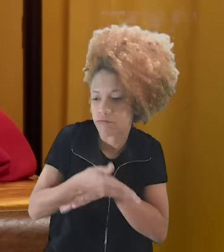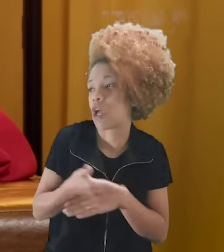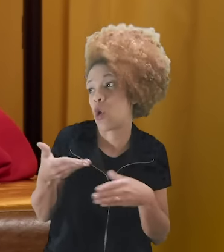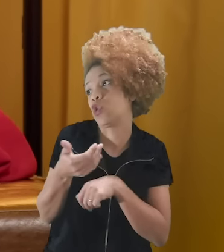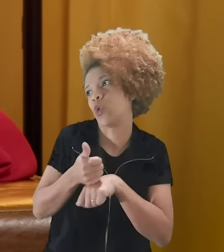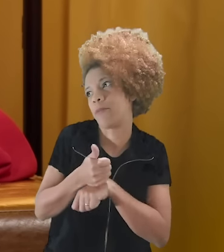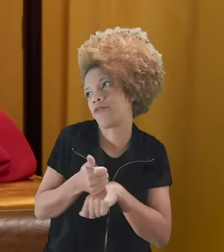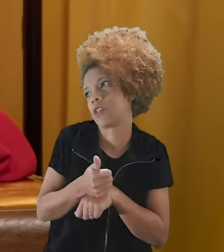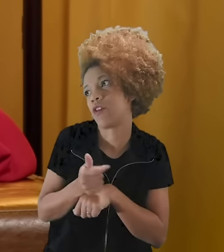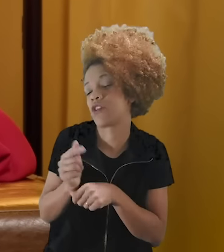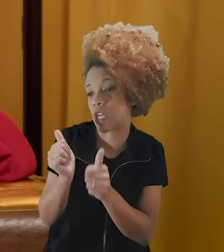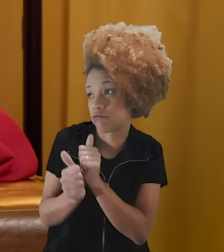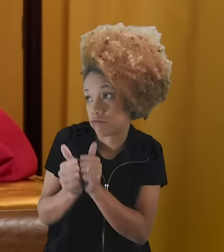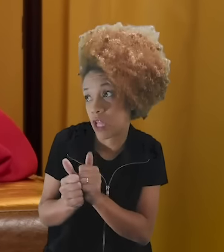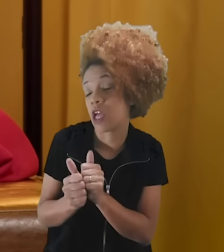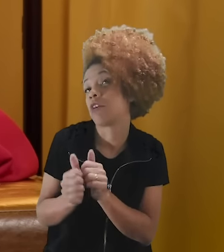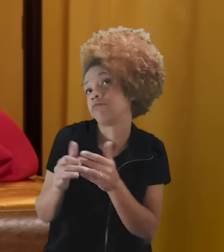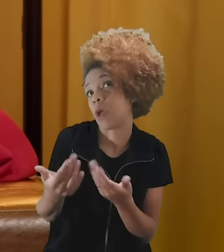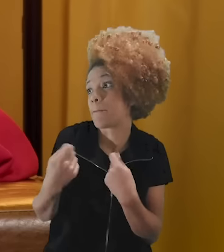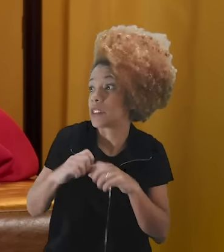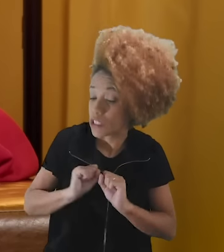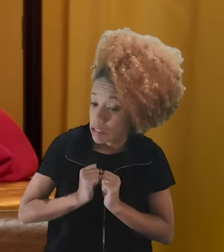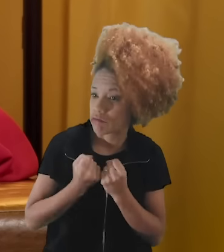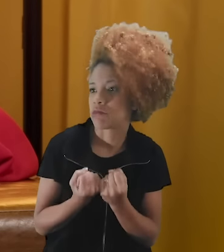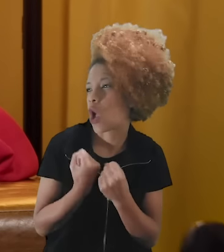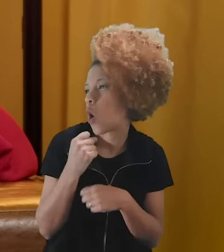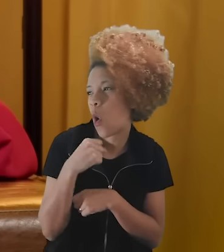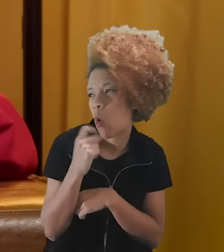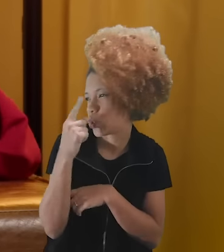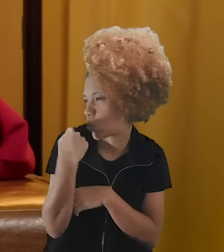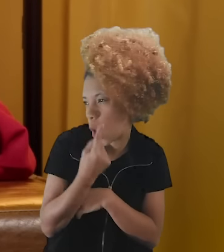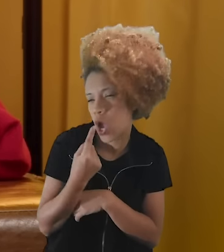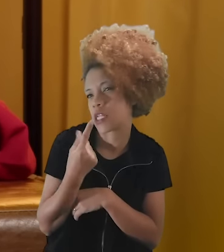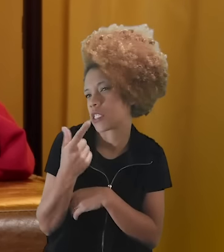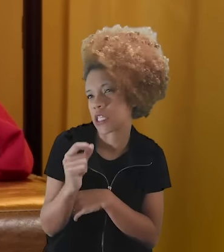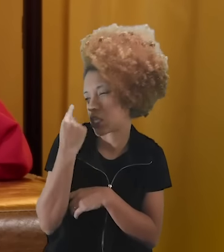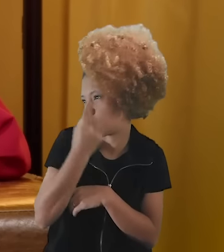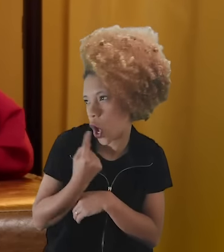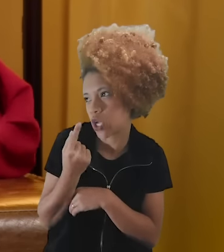né é uma profissão você ser atleta de esports Então você dedica 8 horas 10 horas por dia no seu